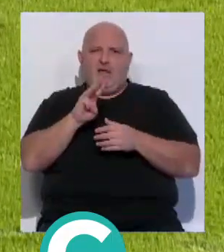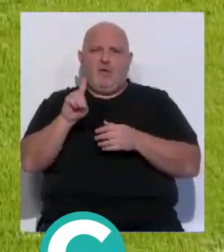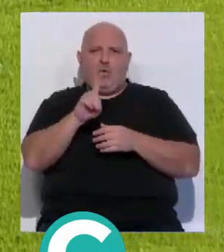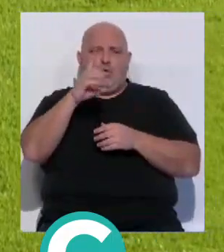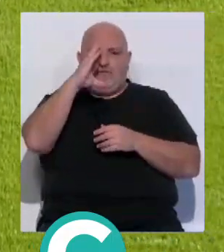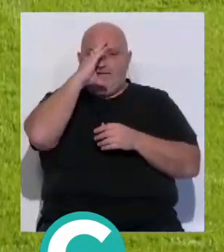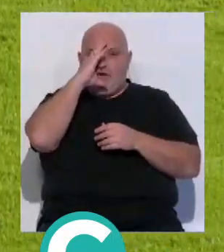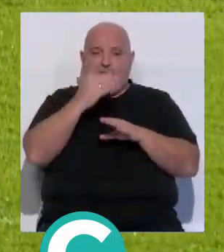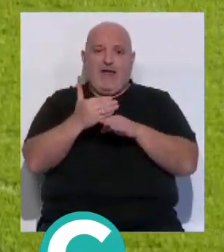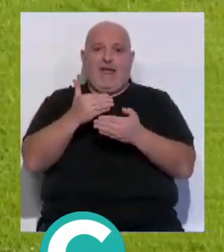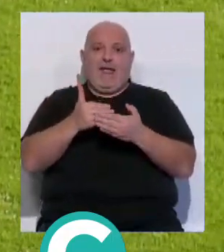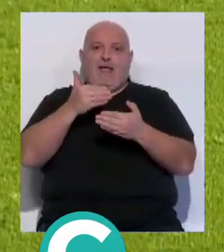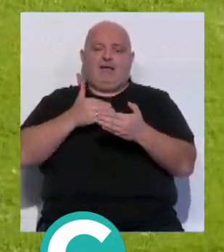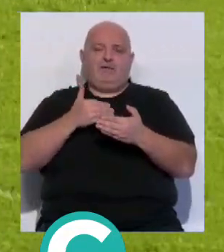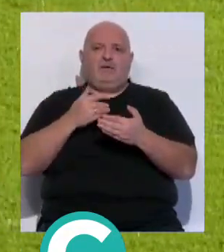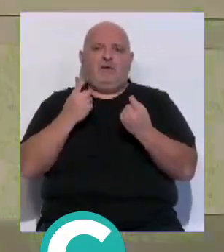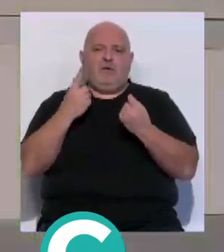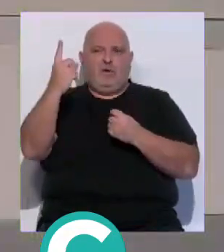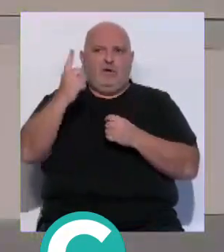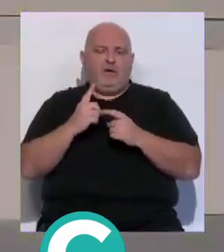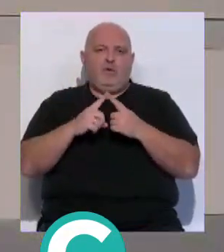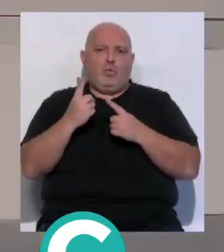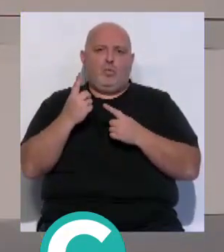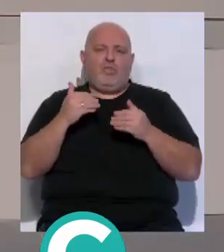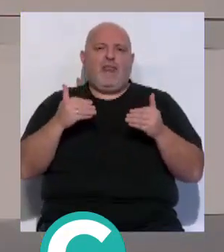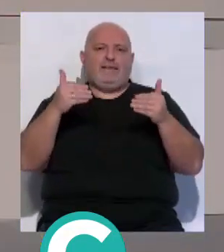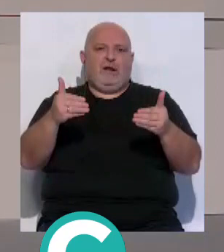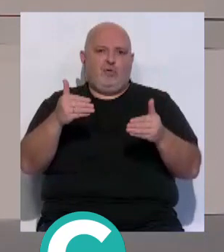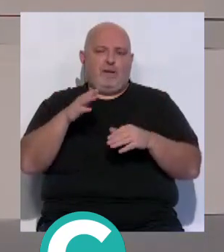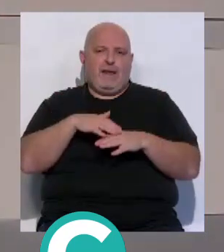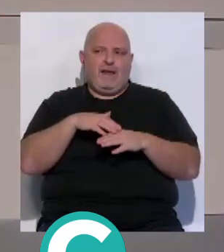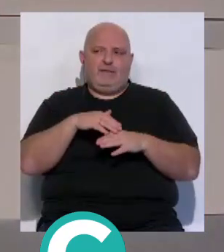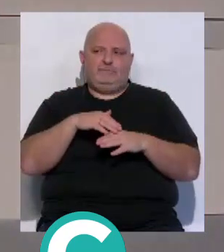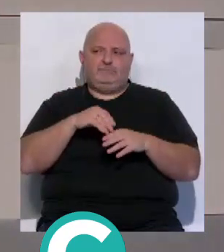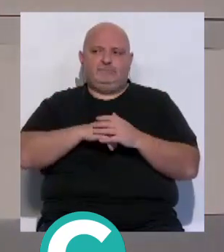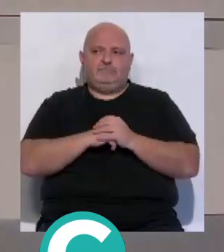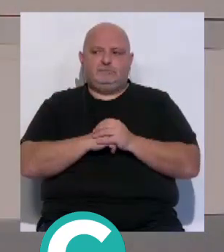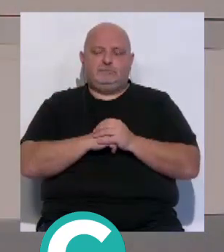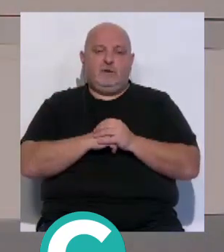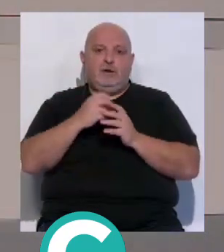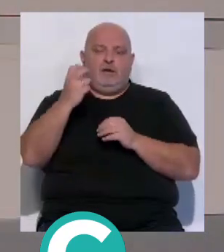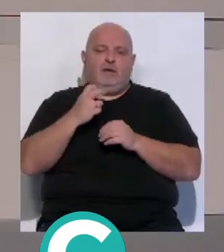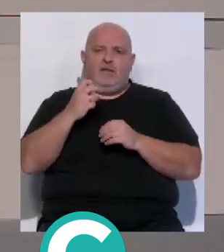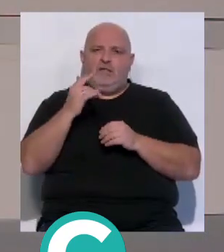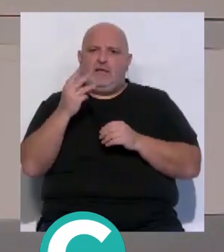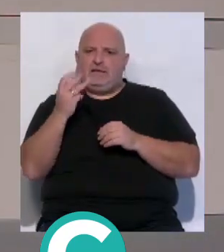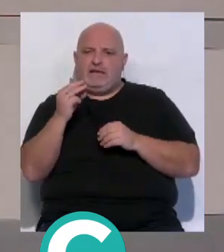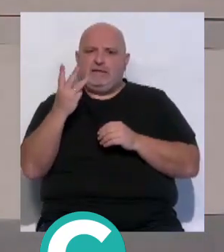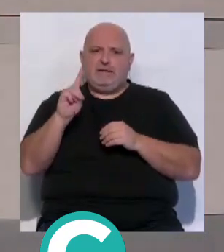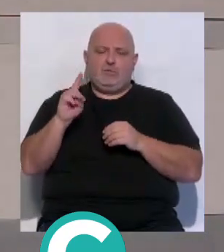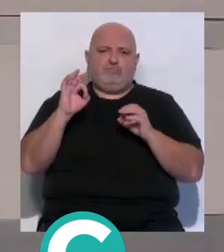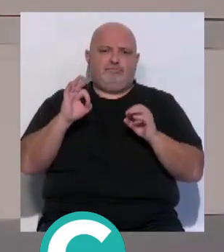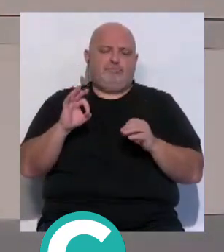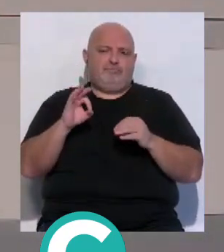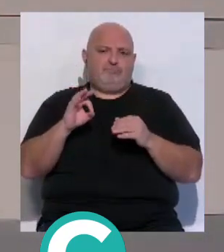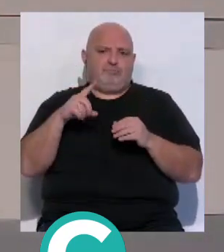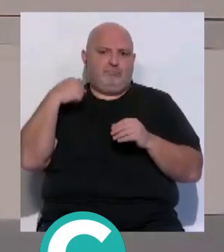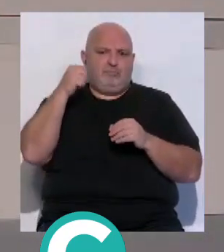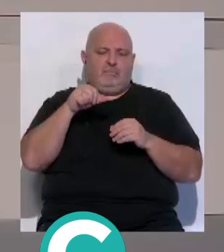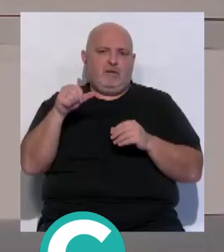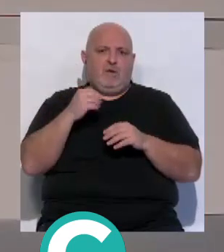de febrero hace falta la llegada para si llega el día 30 31 sería ya jugar la segunda vuelta